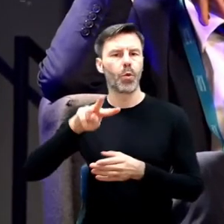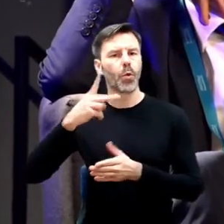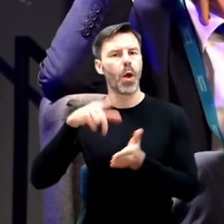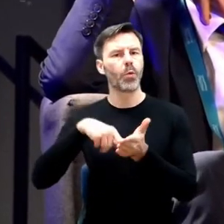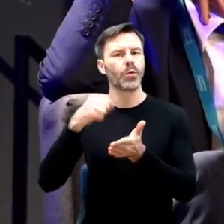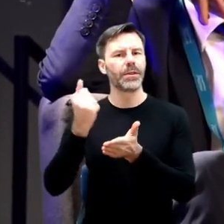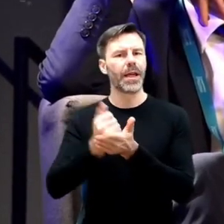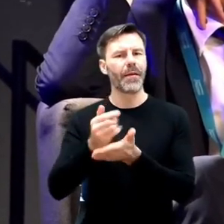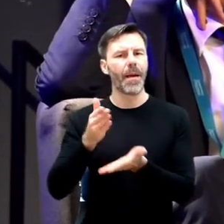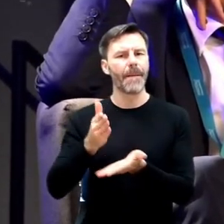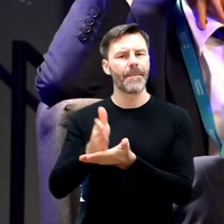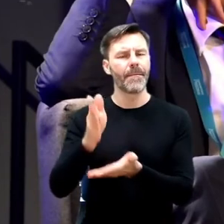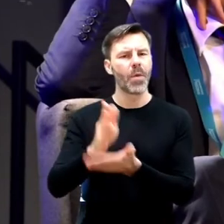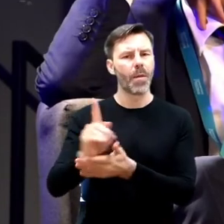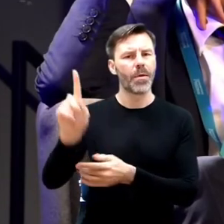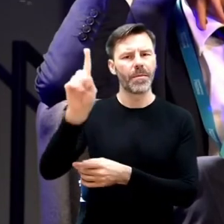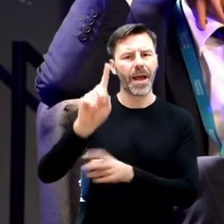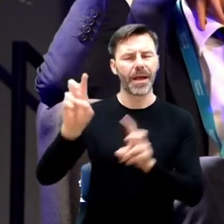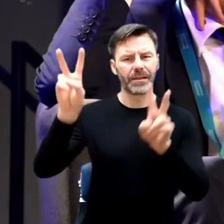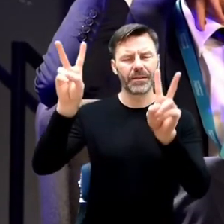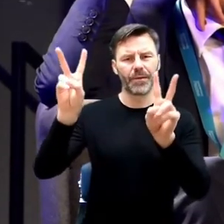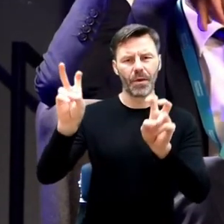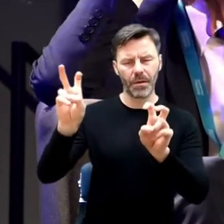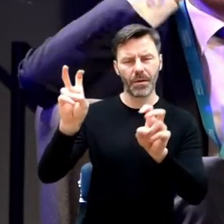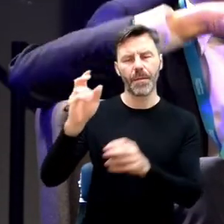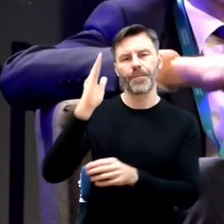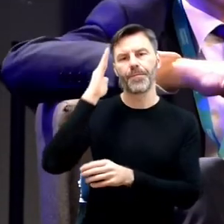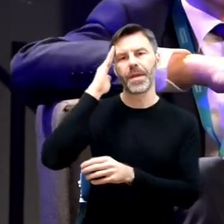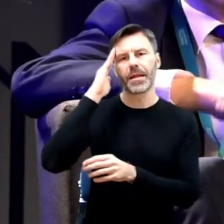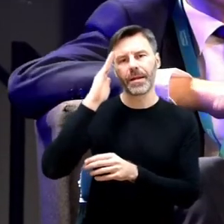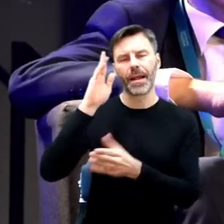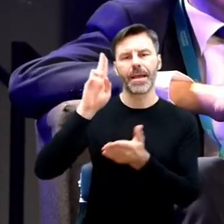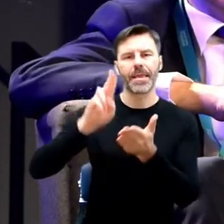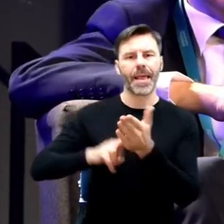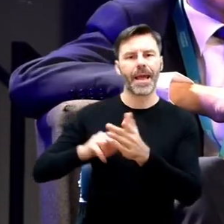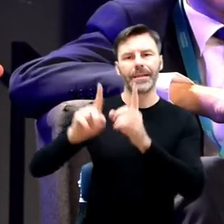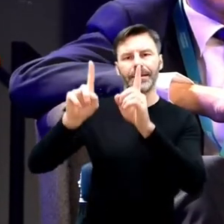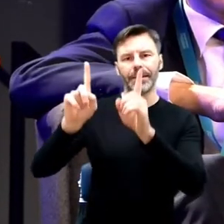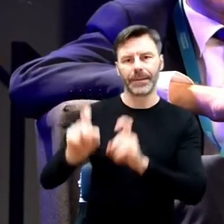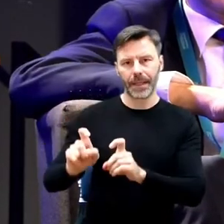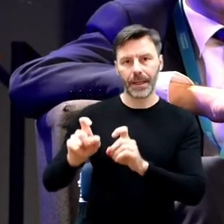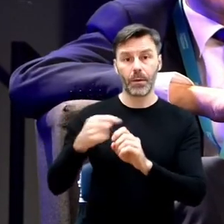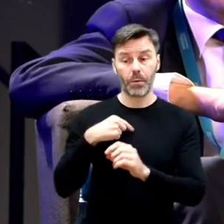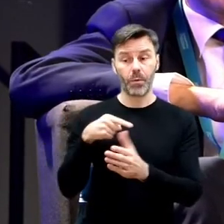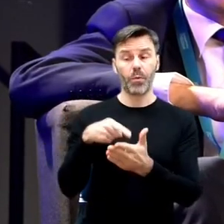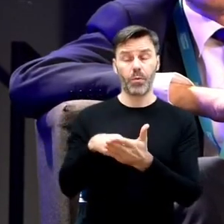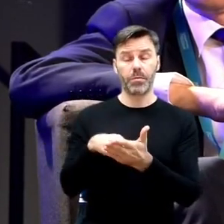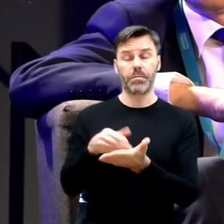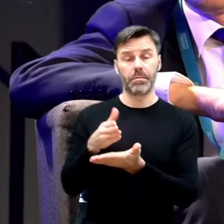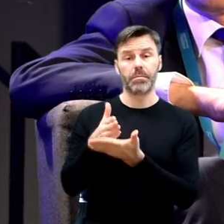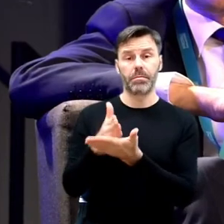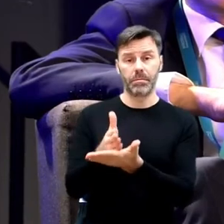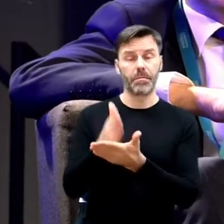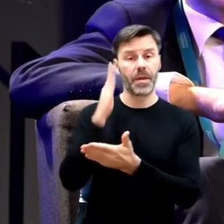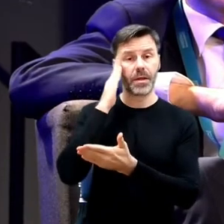Mieszkanie na Start i ta pomoc, o której mówię jest w ramach programu Mieszkanie Na Start, czyli jest możliwość też obniżania tego czynszu.